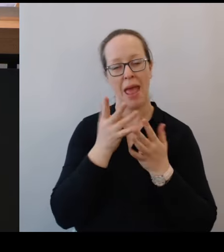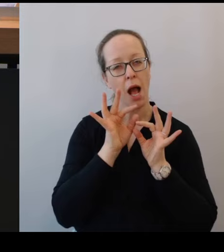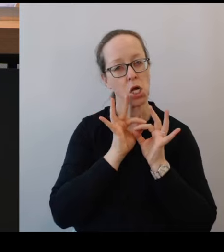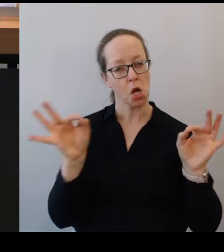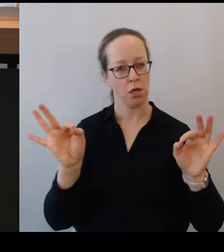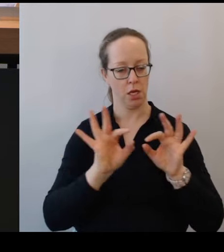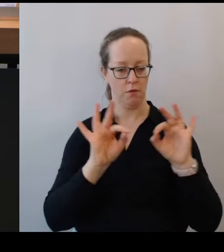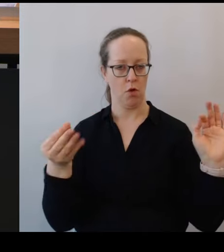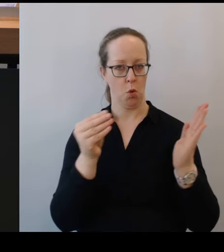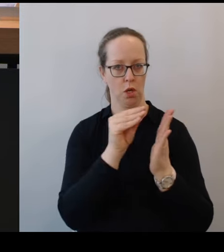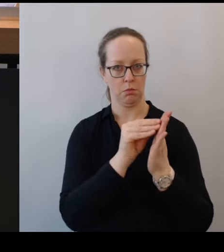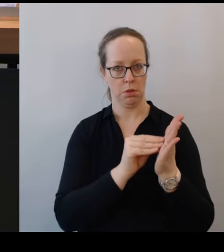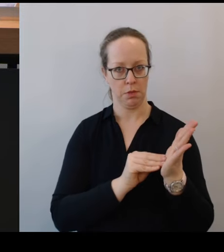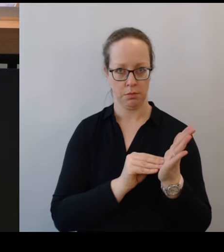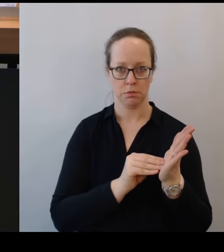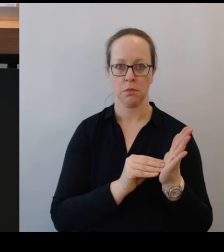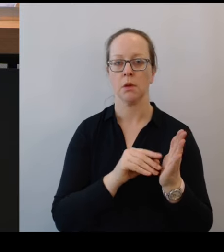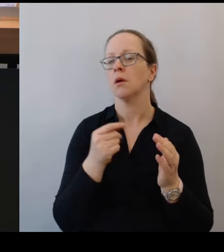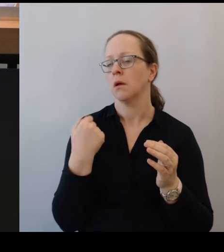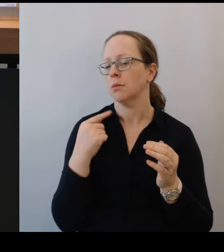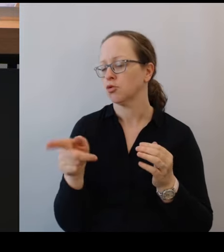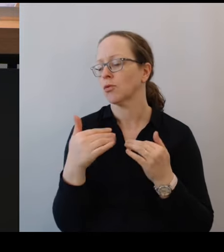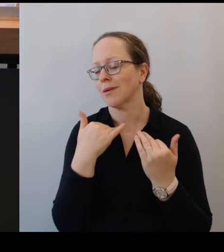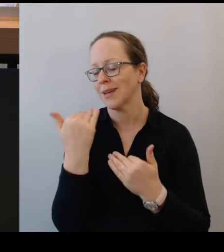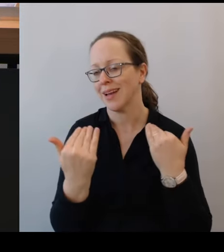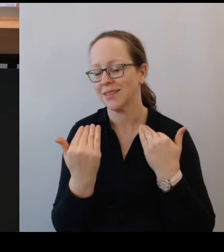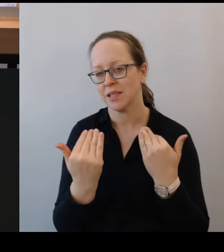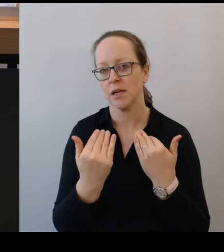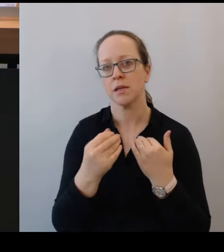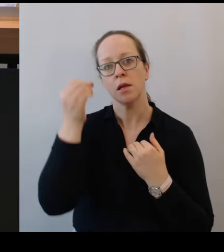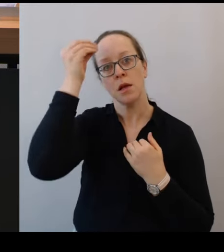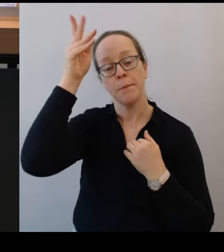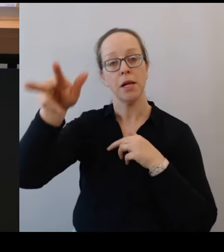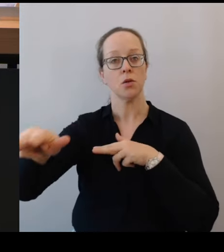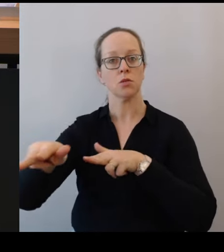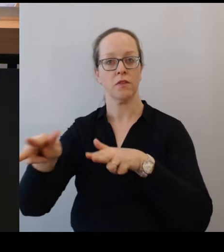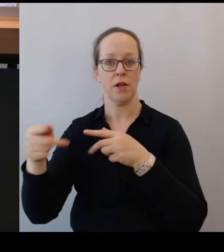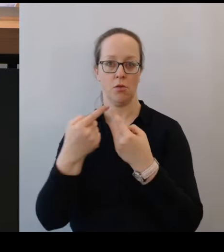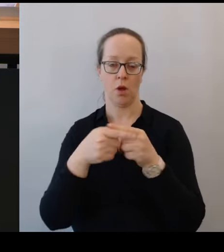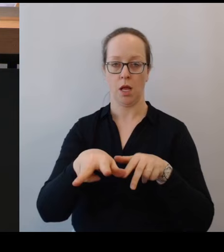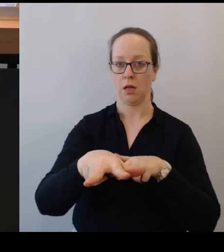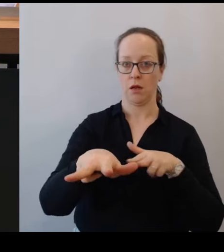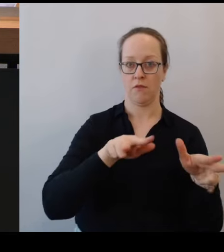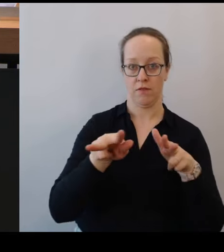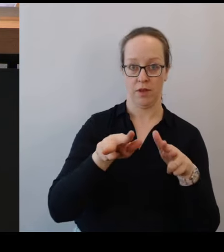zwischen der Bildungsverwaltung und einer anderen Verwaltung führt nicht der regierende Bürgermeister die Gespräche zur